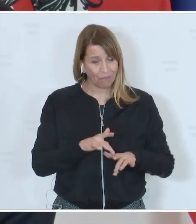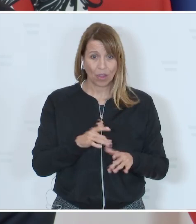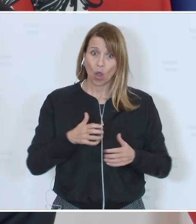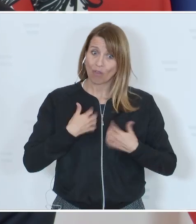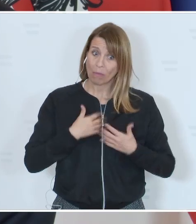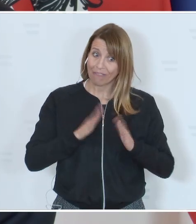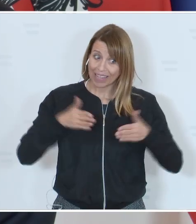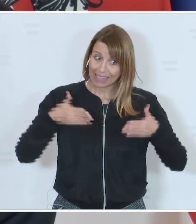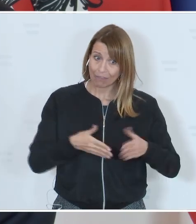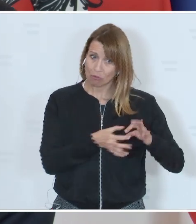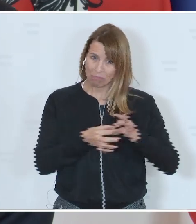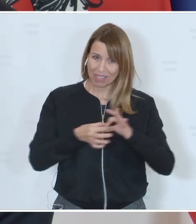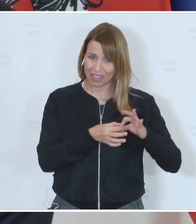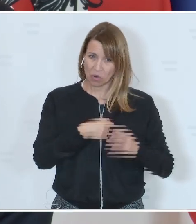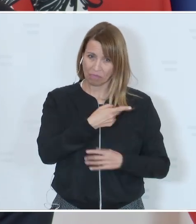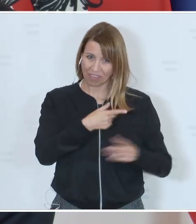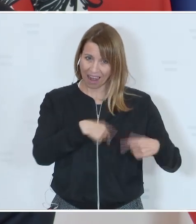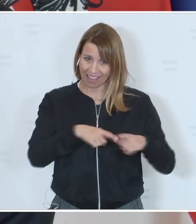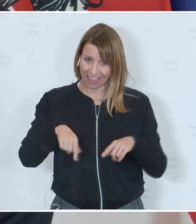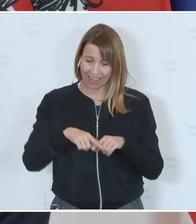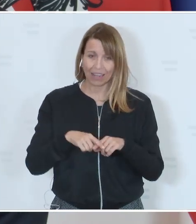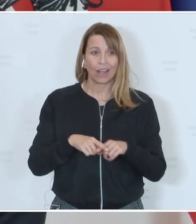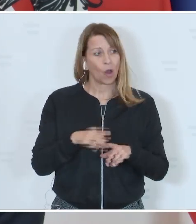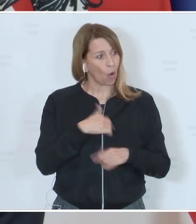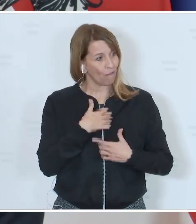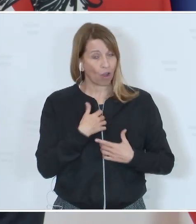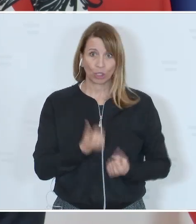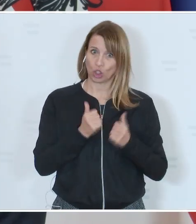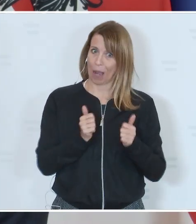unserer Beziehungen und freue mich, einen so starken Partner auch im EU-Rat zu haben.